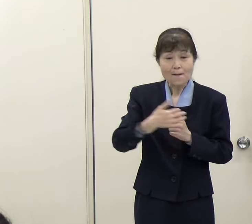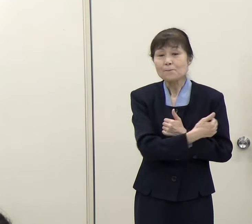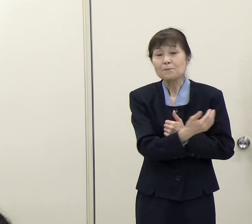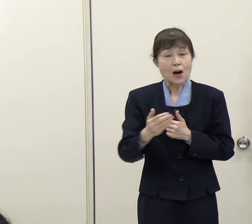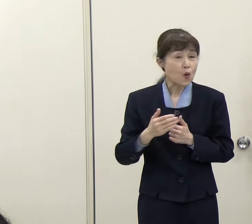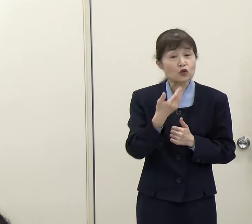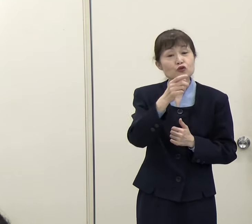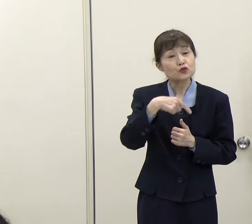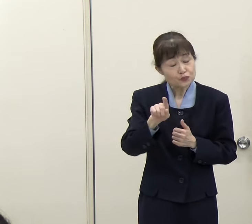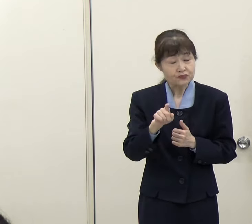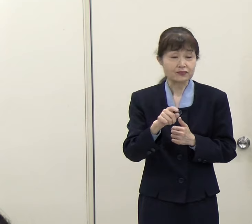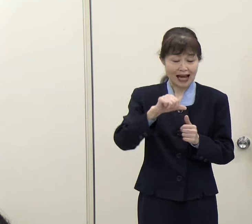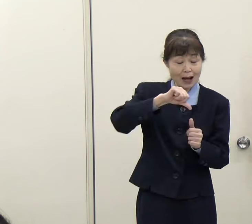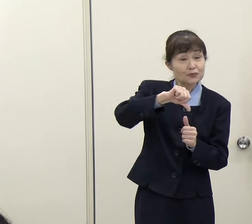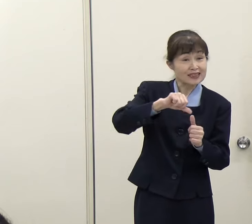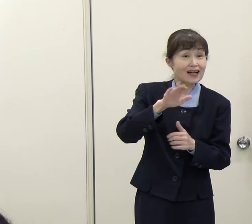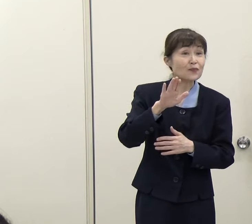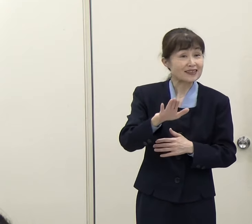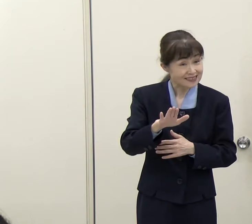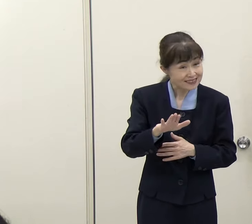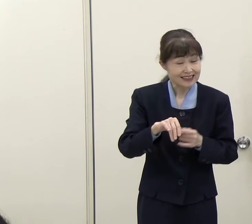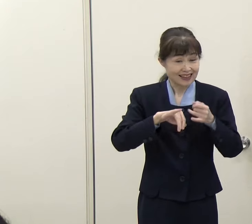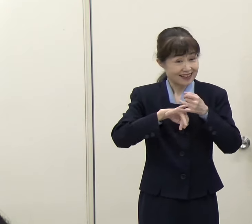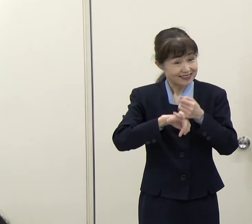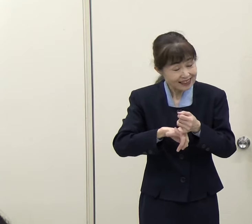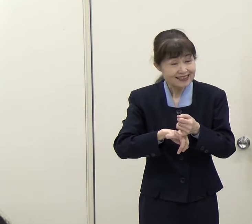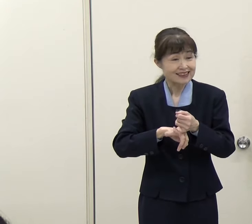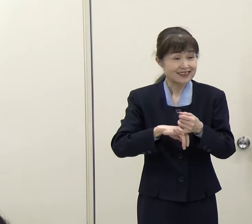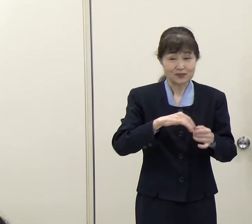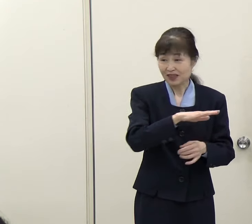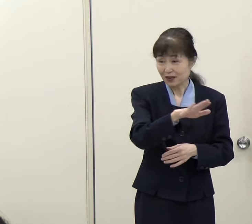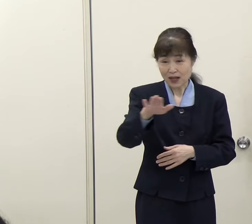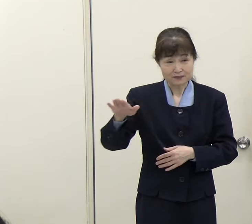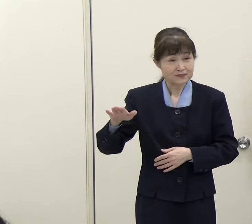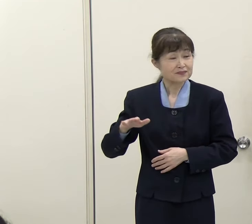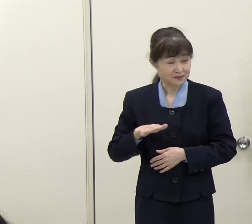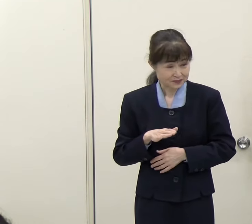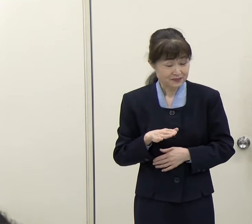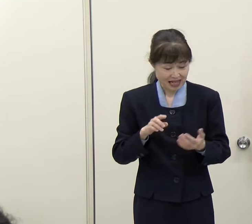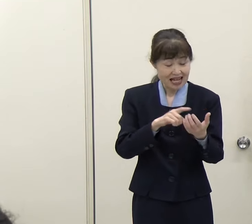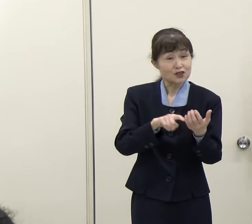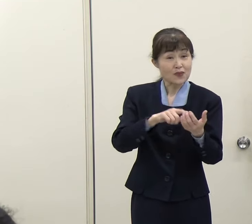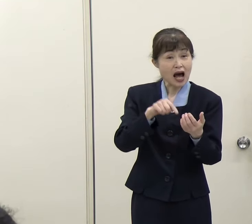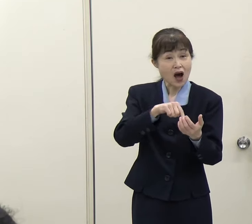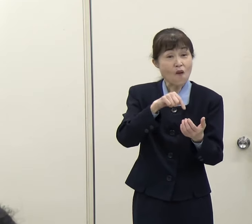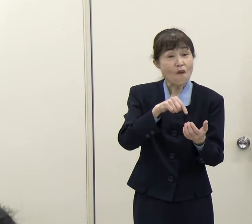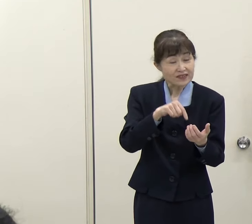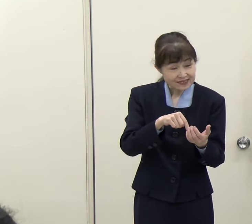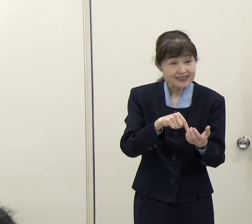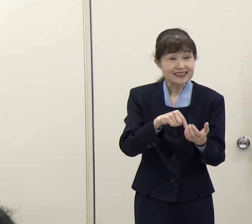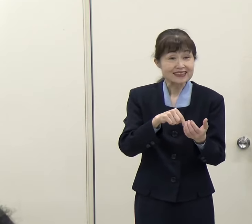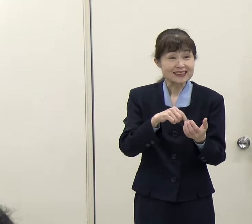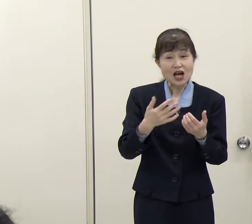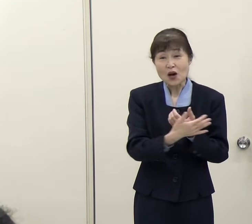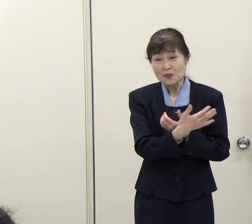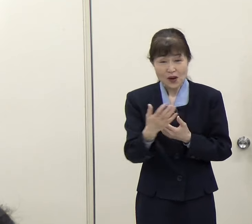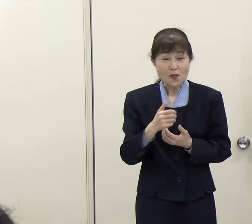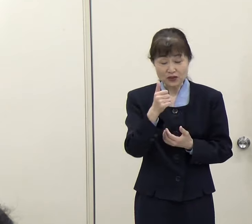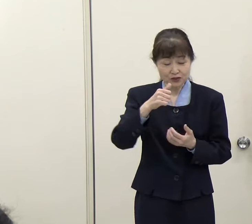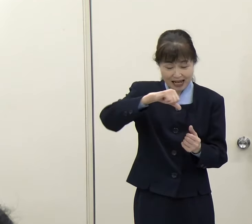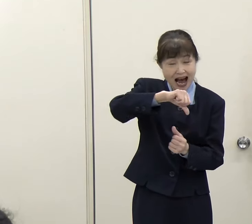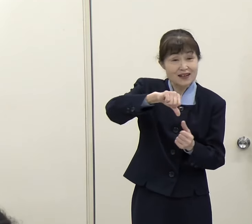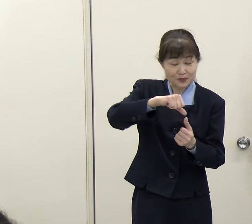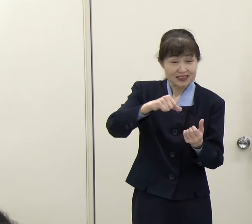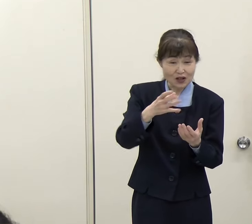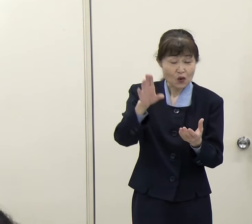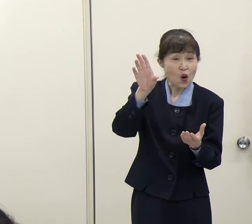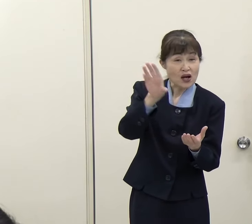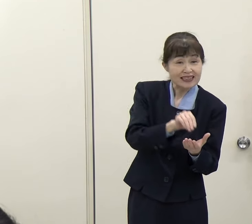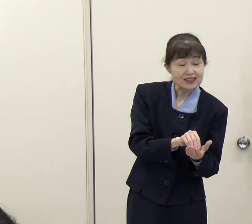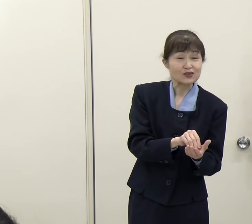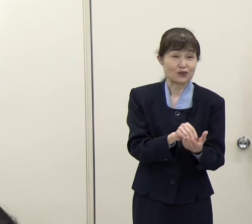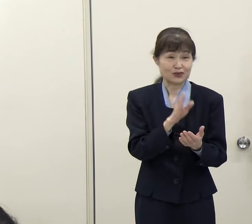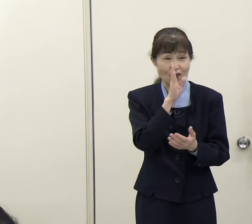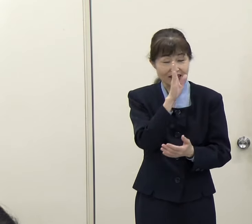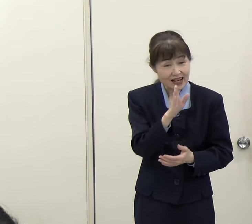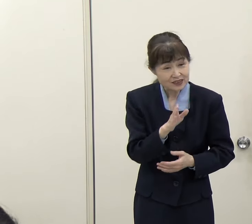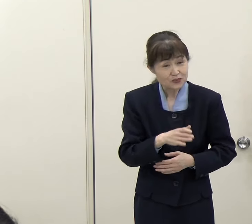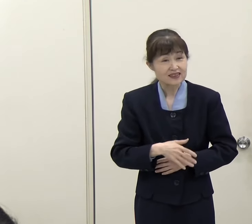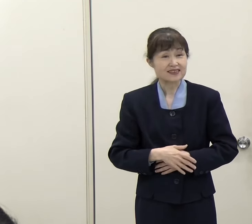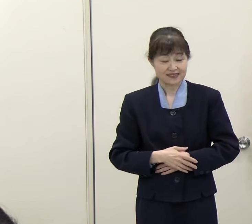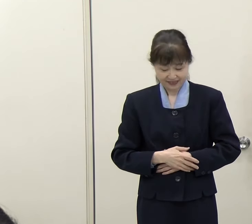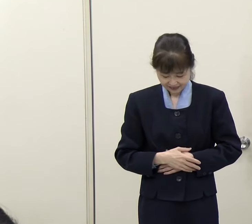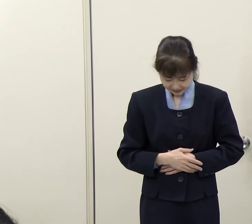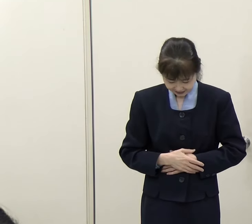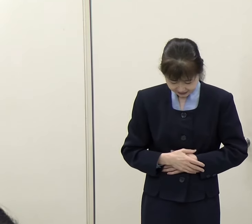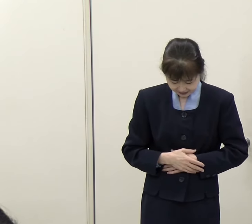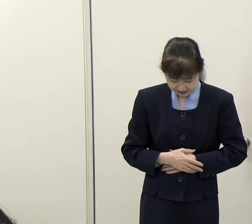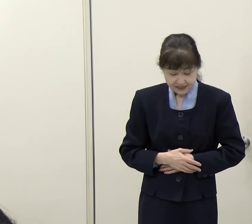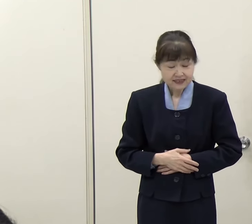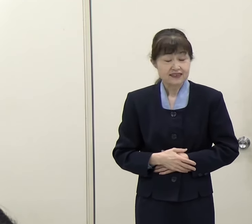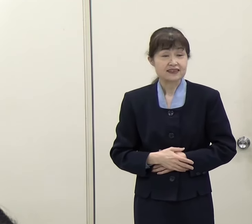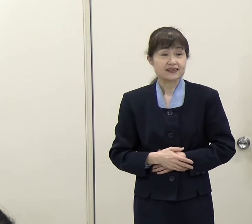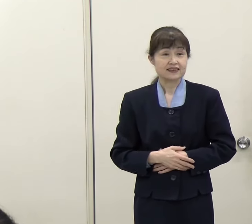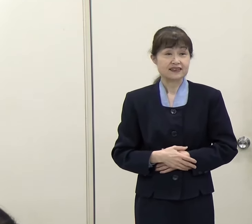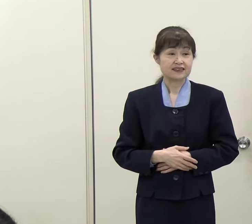ぜひ、この際、皆様方には携帯に「まもるくん」をインストールしていただきますようにお願いします。